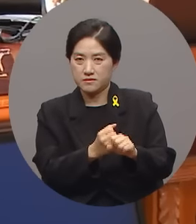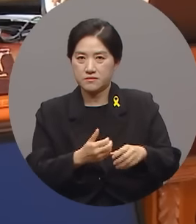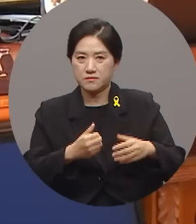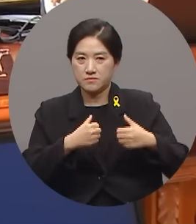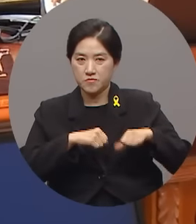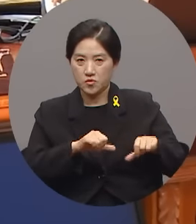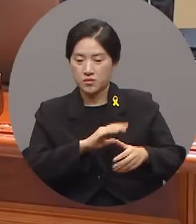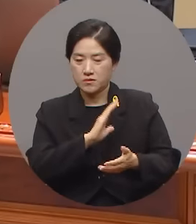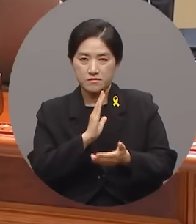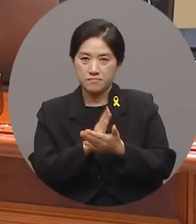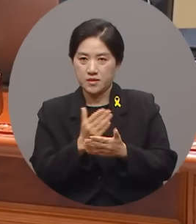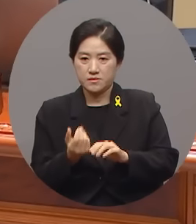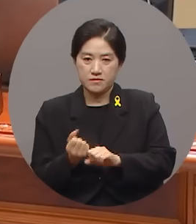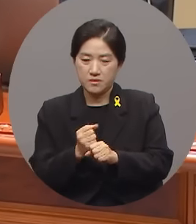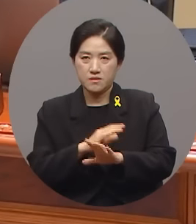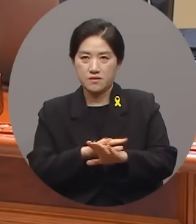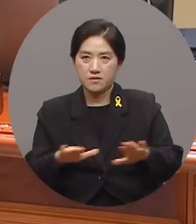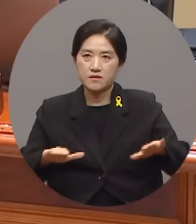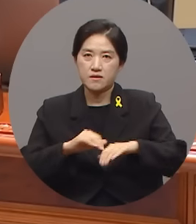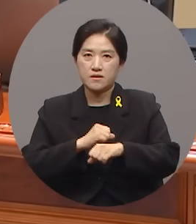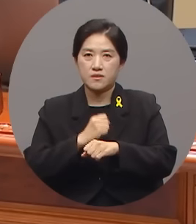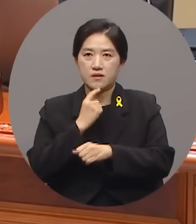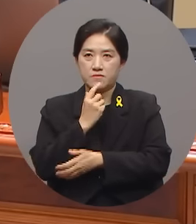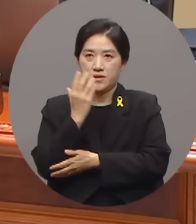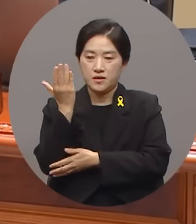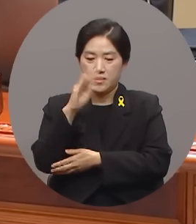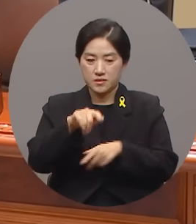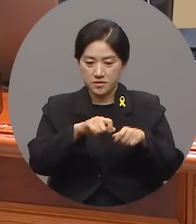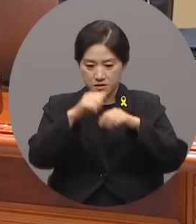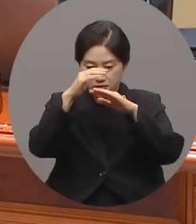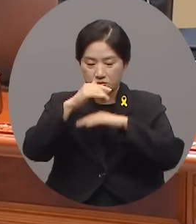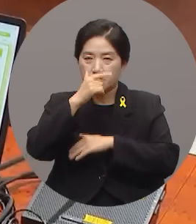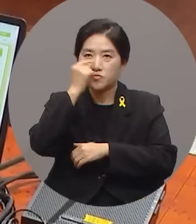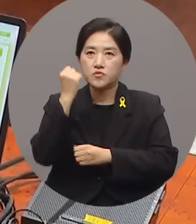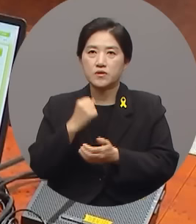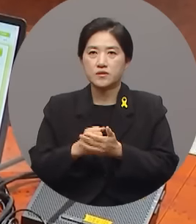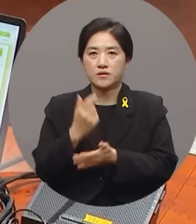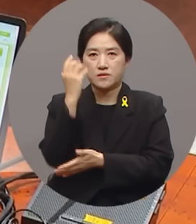높였다고 주장했습니다.